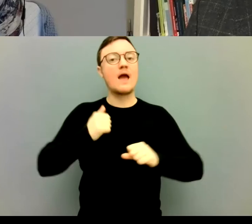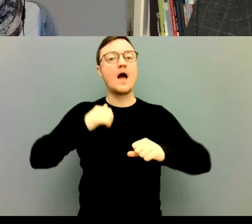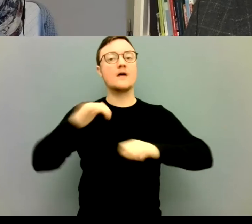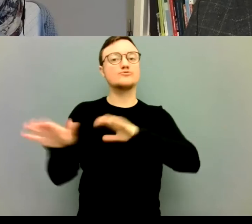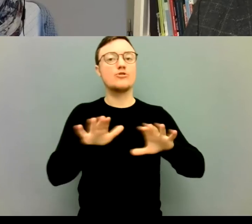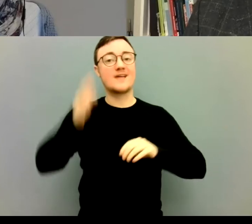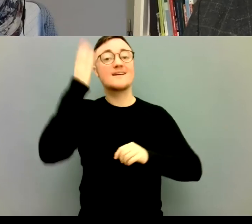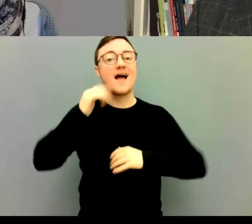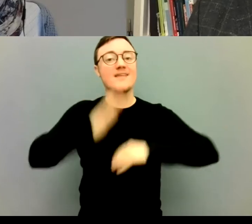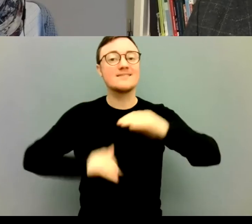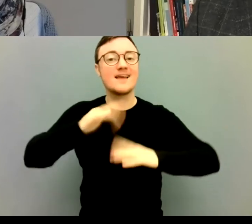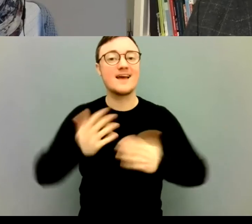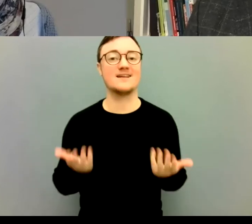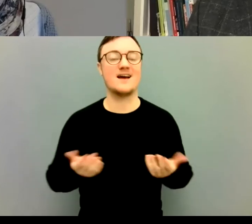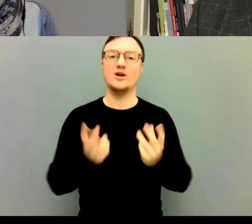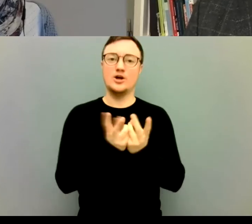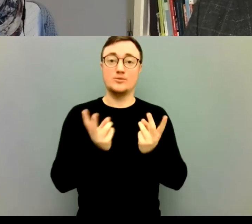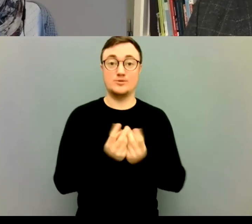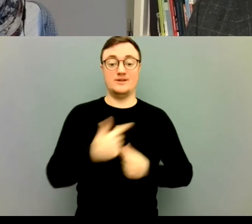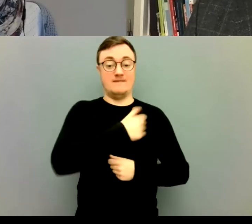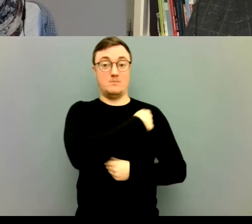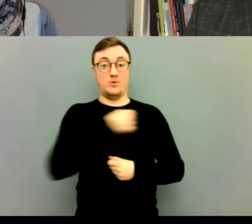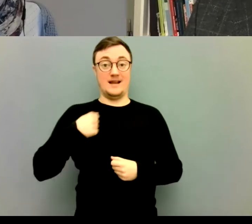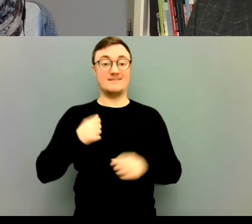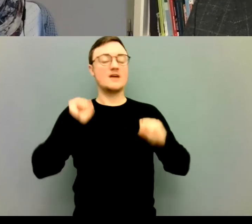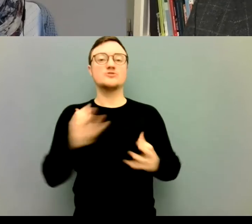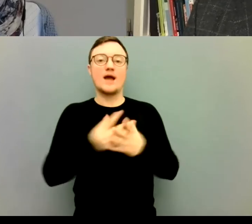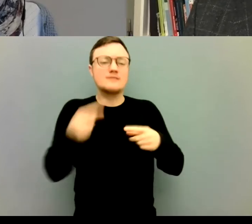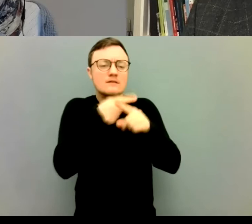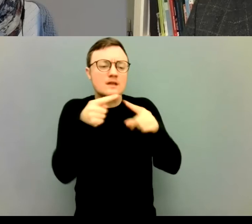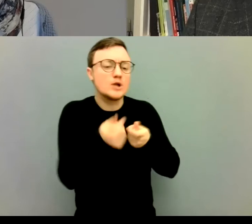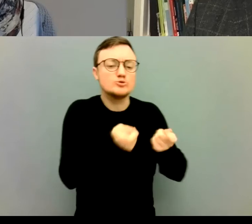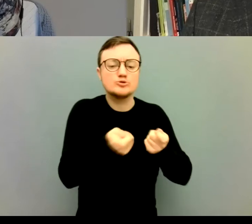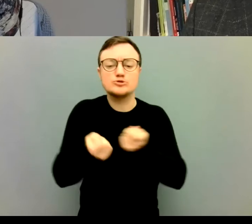Det visar att om man faktiskt ger makten och inte detaljstyr-